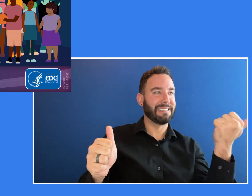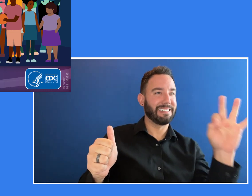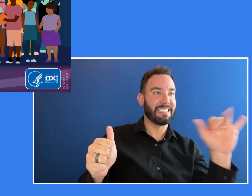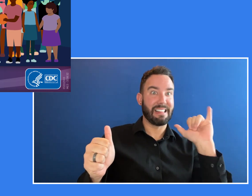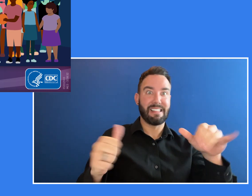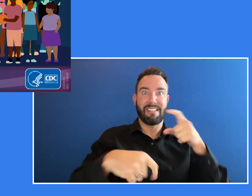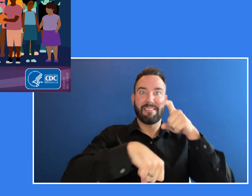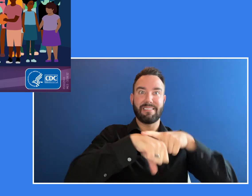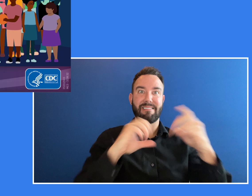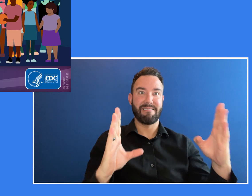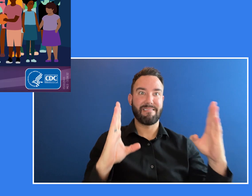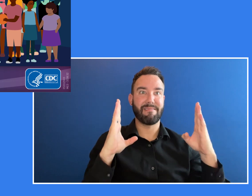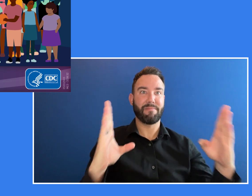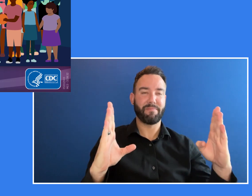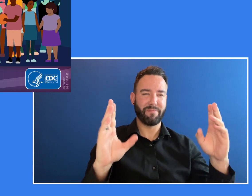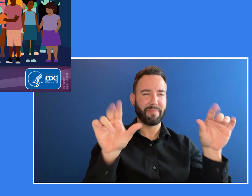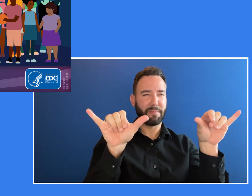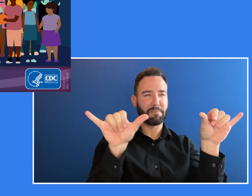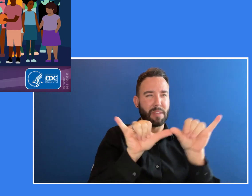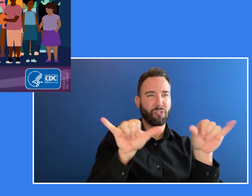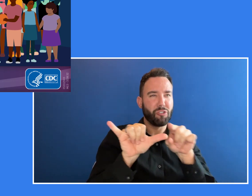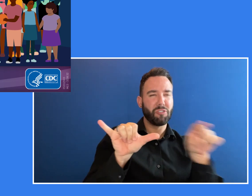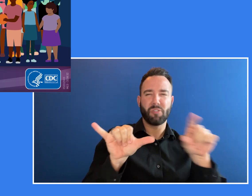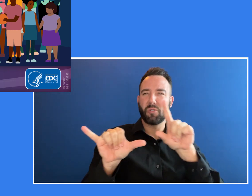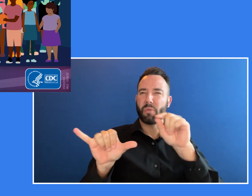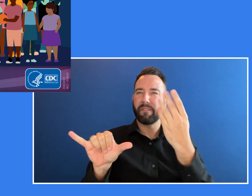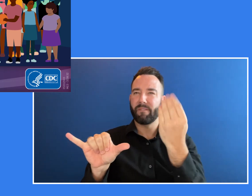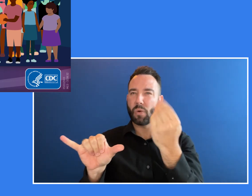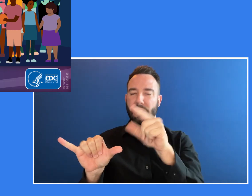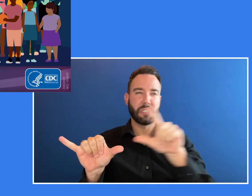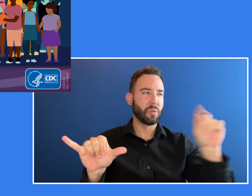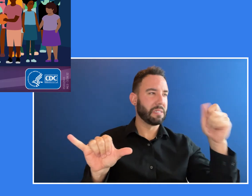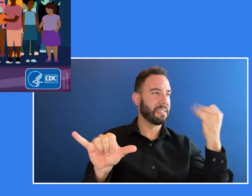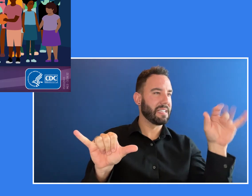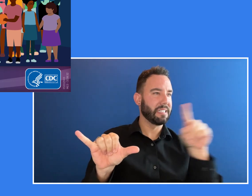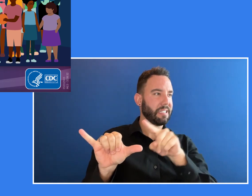se les hizo la prueba de detección con DTC en el 2019.